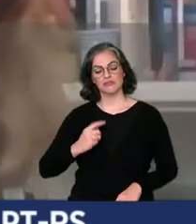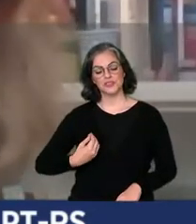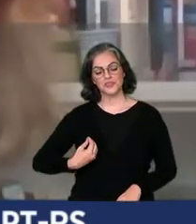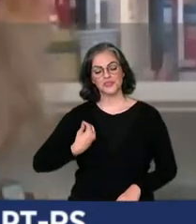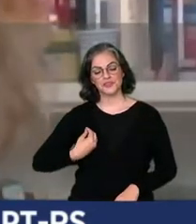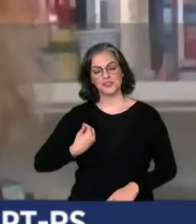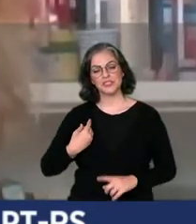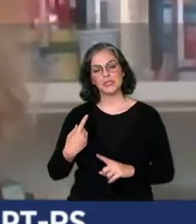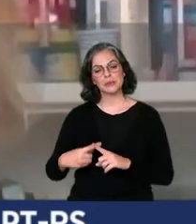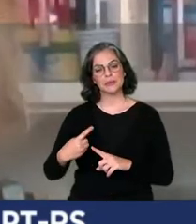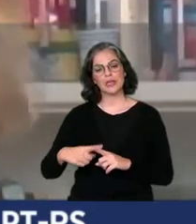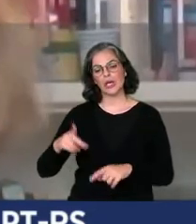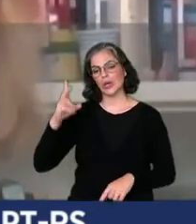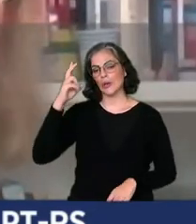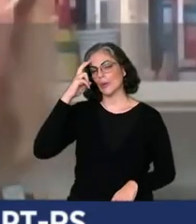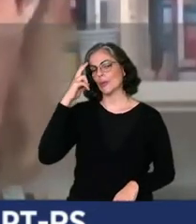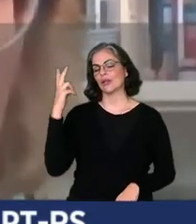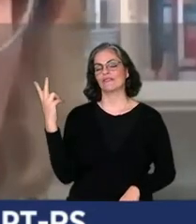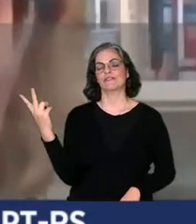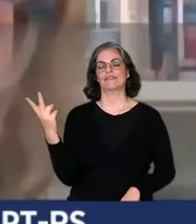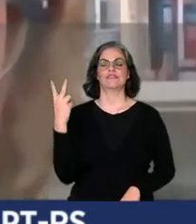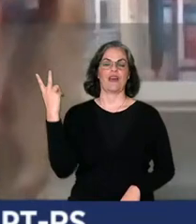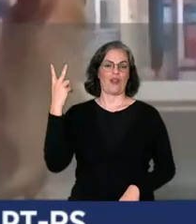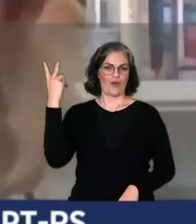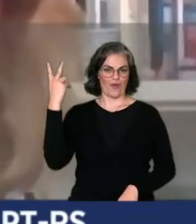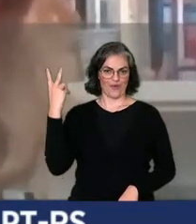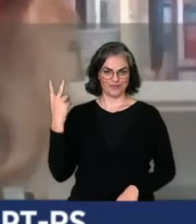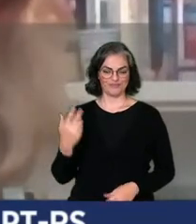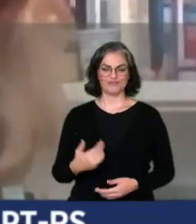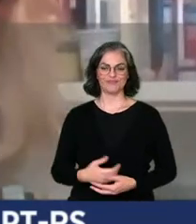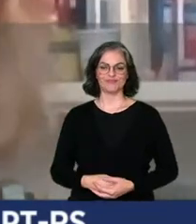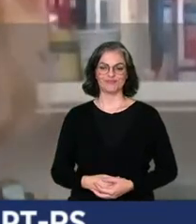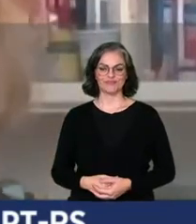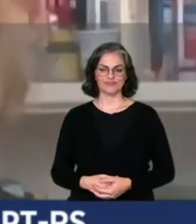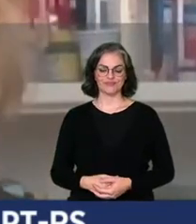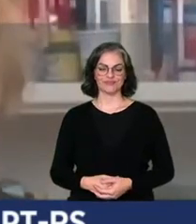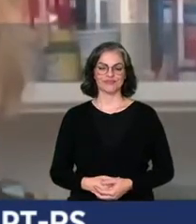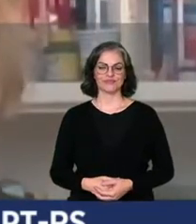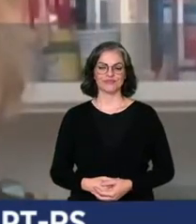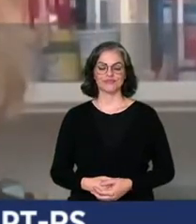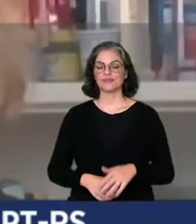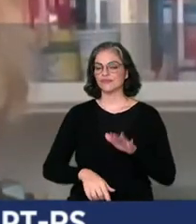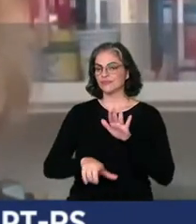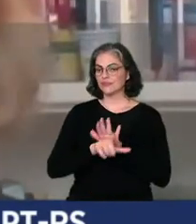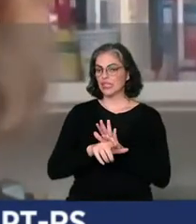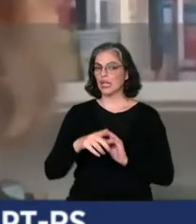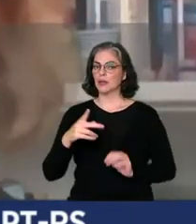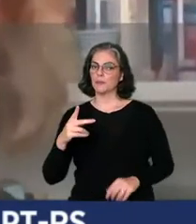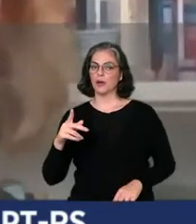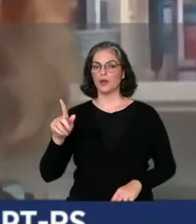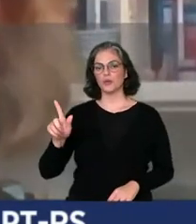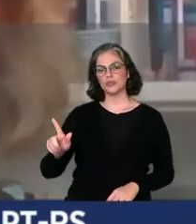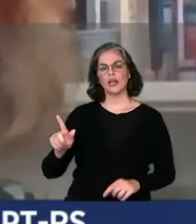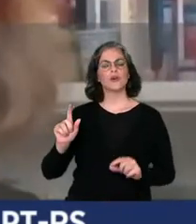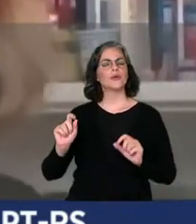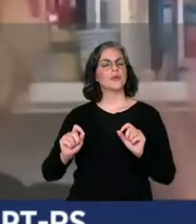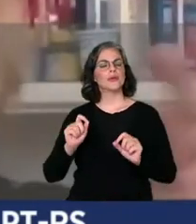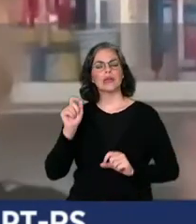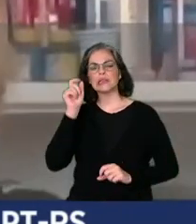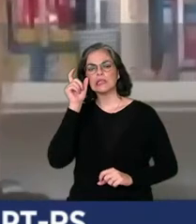MAIS LIVRE E ESTES BRASIL EXISTE NA MEDIDA QUE A CULTURA É VALORIZADA. O QUE HÁ DE IMPORTANTE NA LEI PAULO GUSTAVO É EM PRIMEIRO LUGAR DE DESCENTRALIZAÇÃO DOS